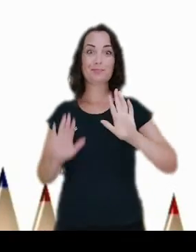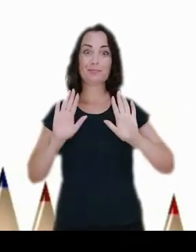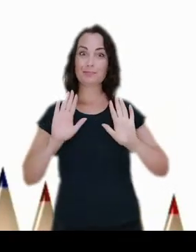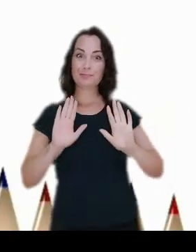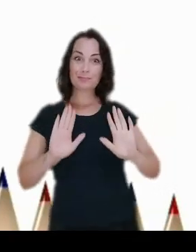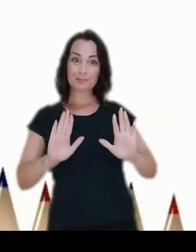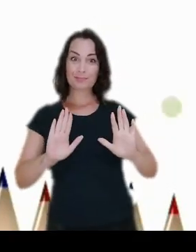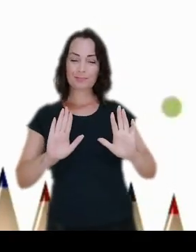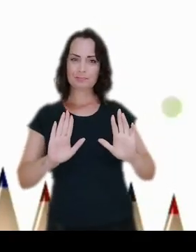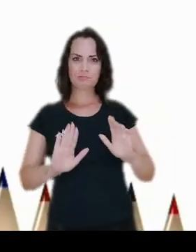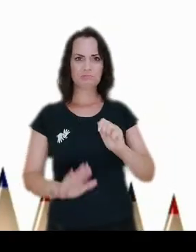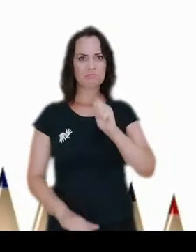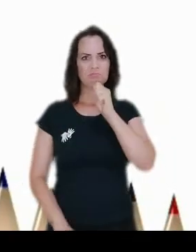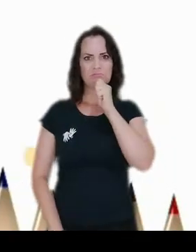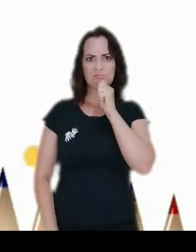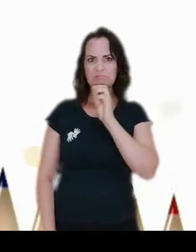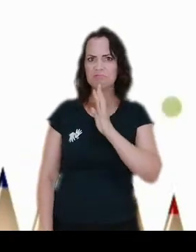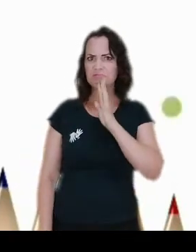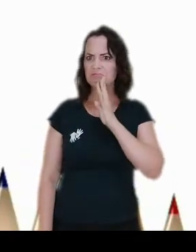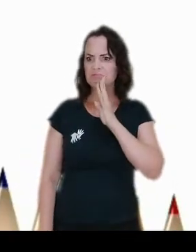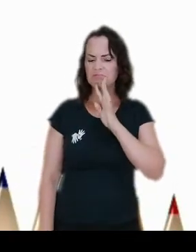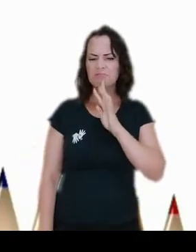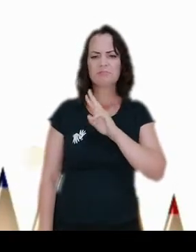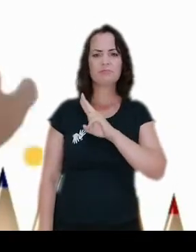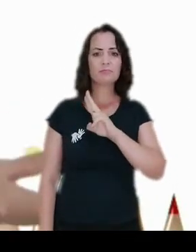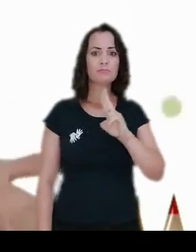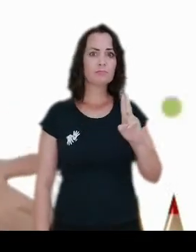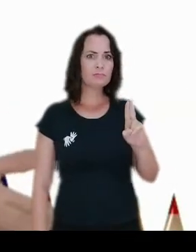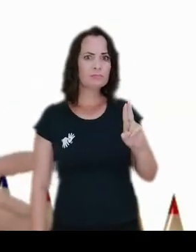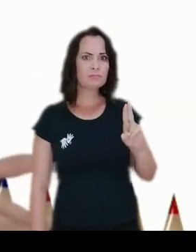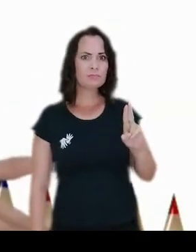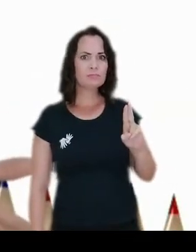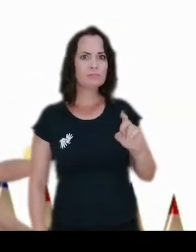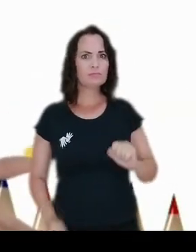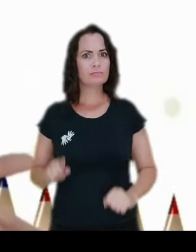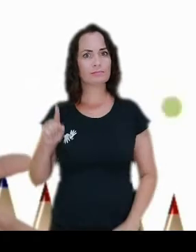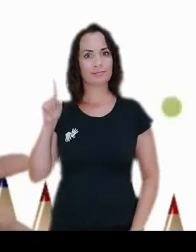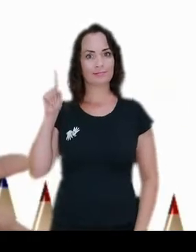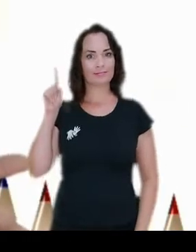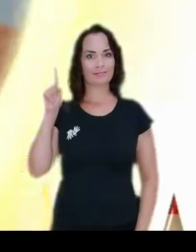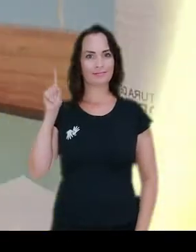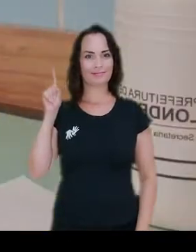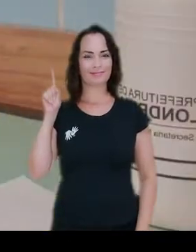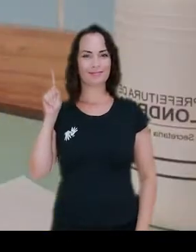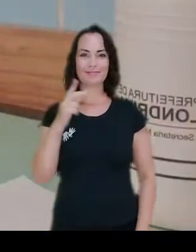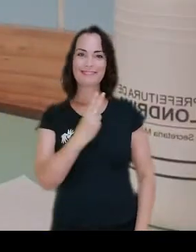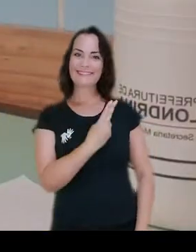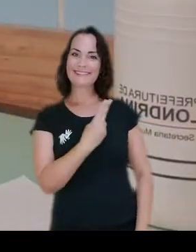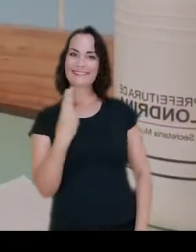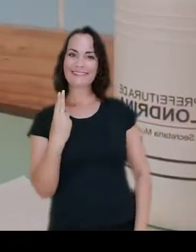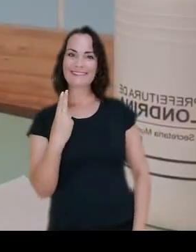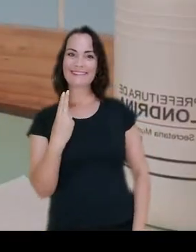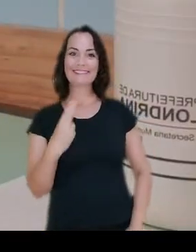eu ainda não te conheço, como é seu nome? What's your name? My name is Kate!